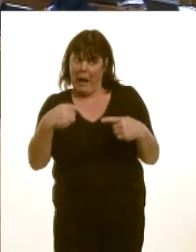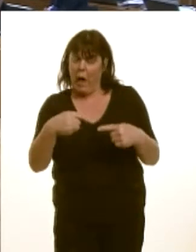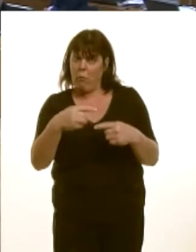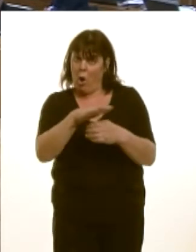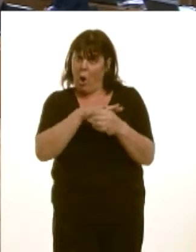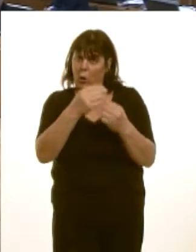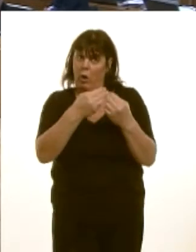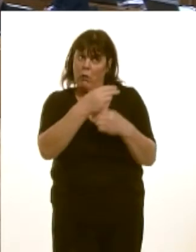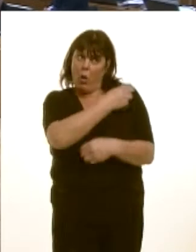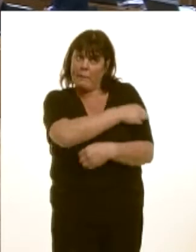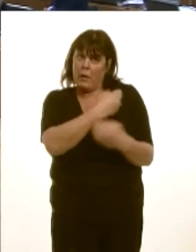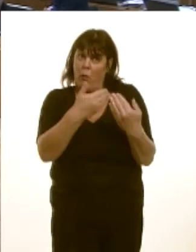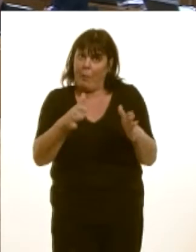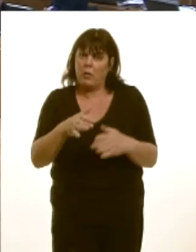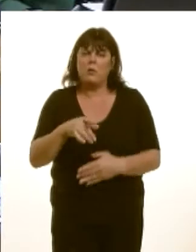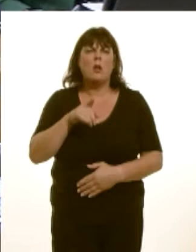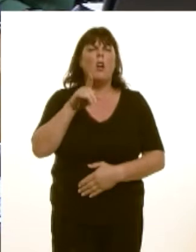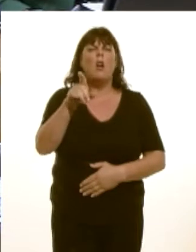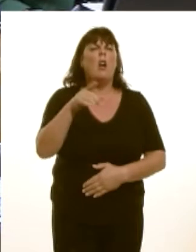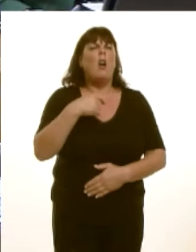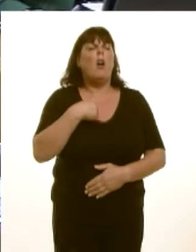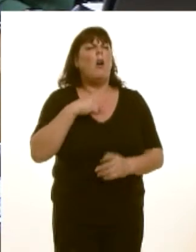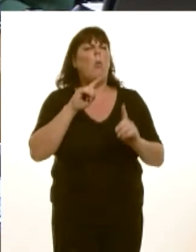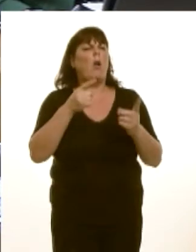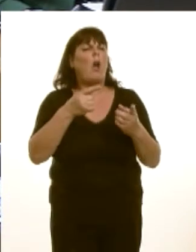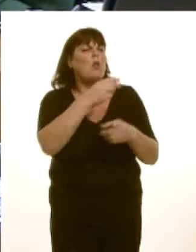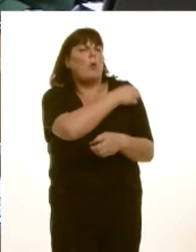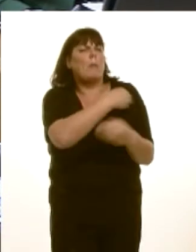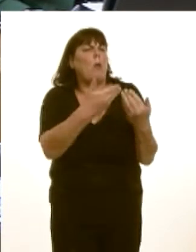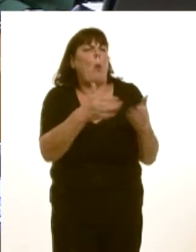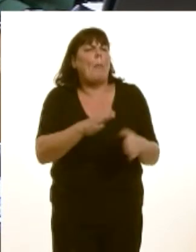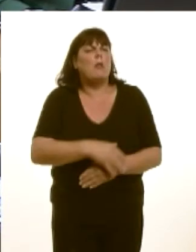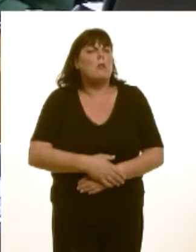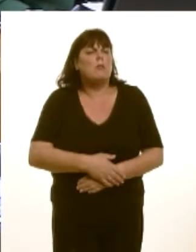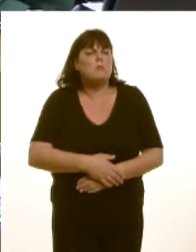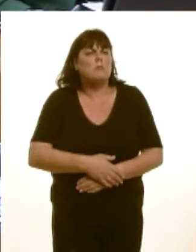Felly, nid oes rôl yn awr i Weinidogion Cymru. Dewis y cyngor oedd hynny.